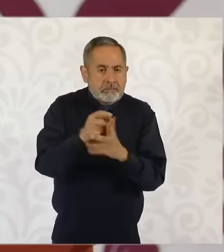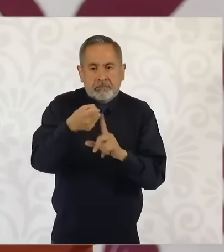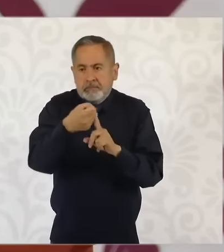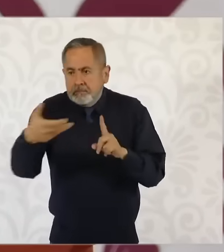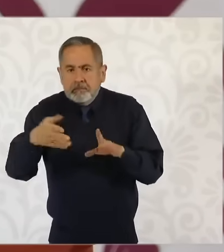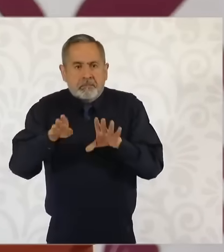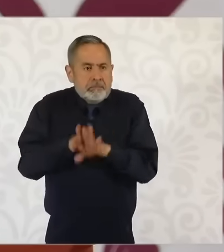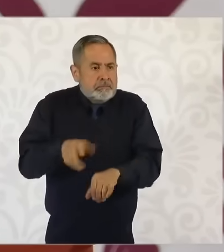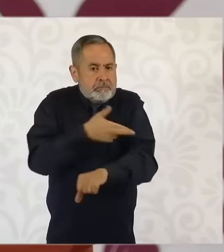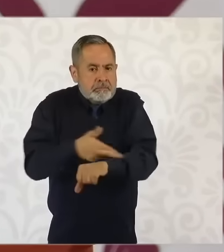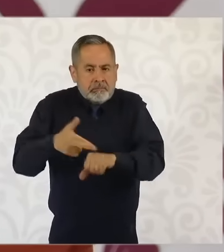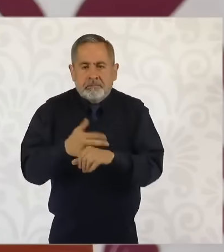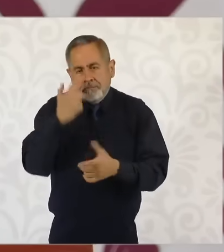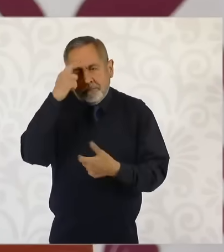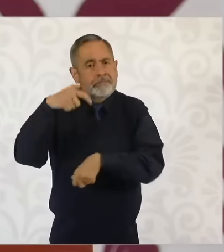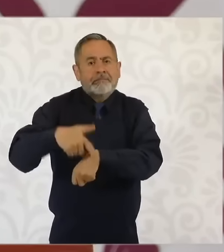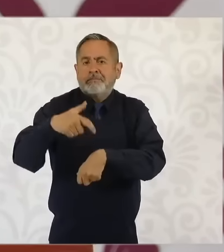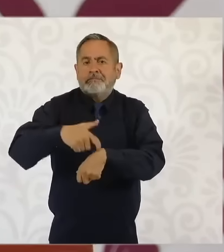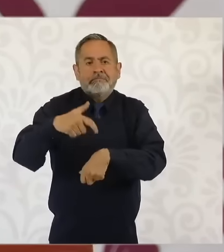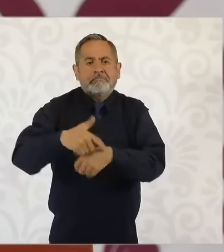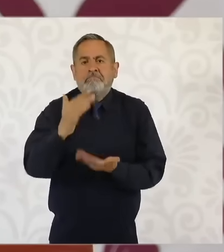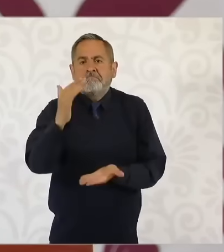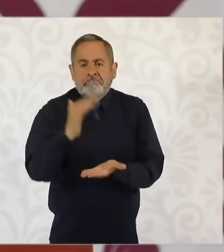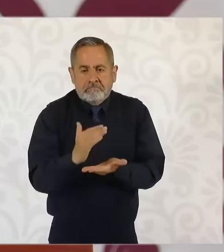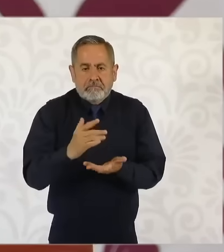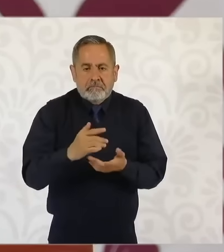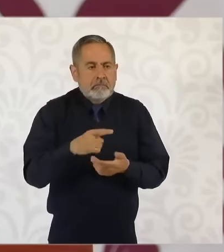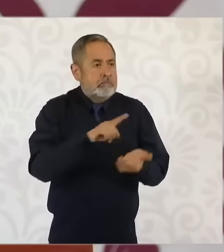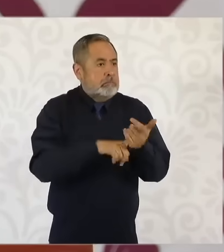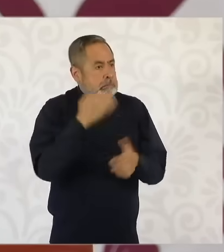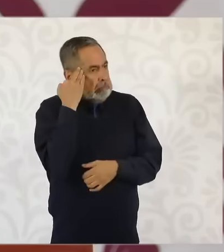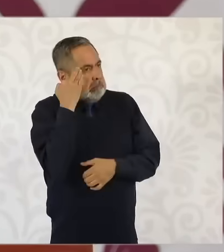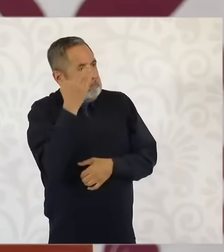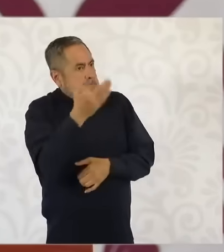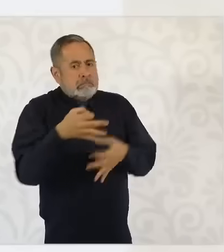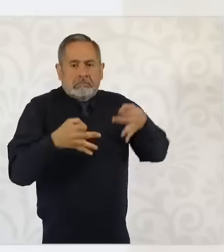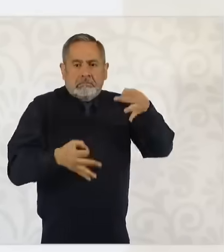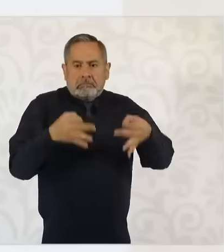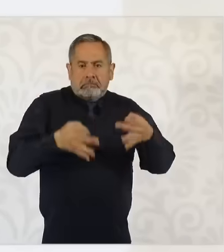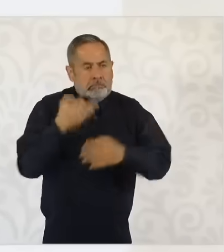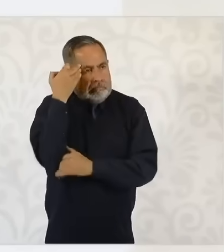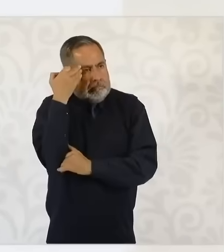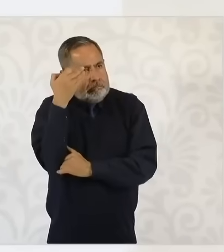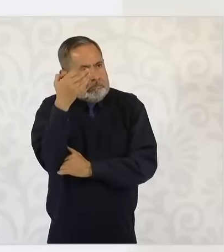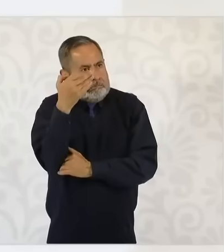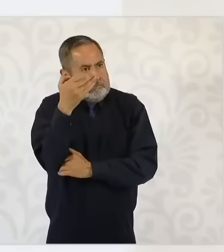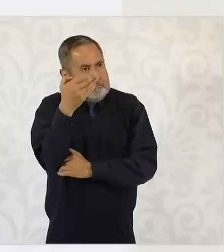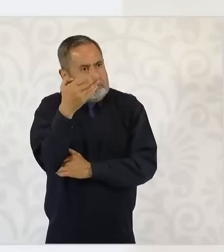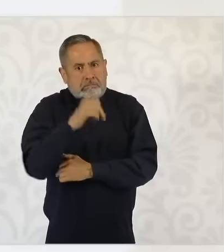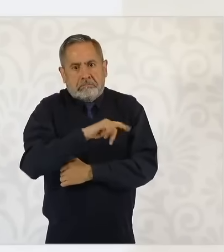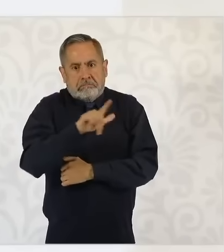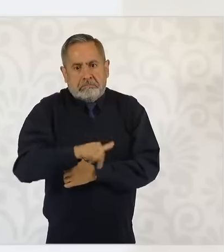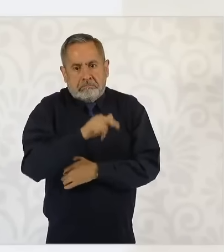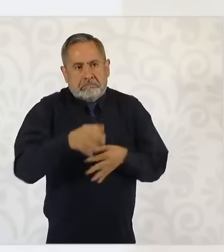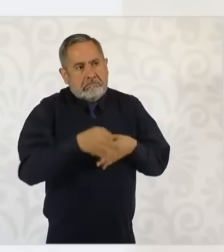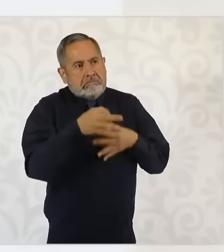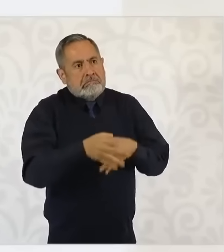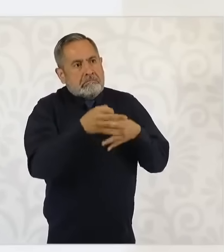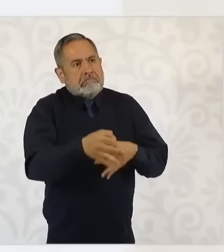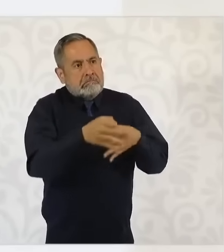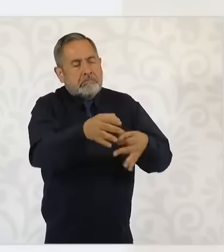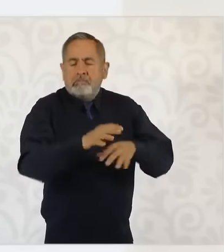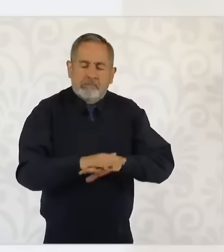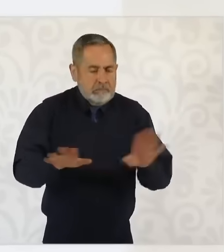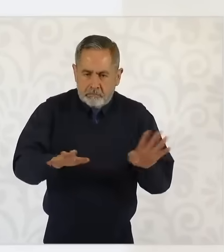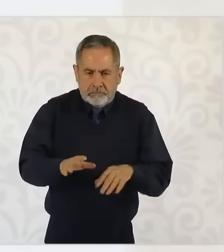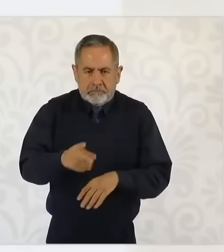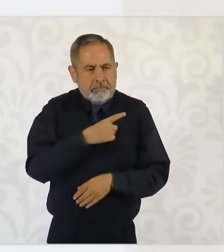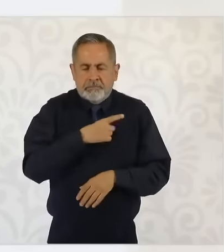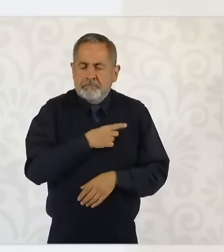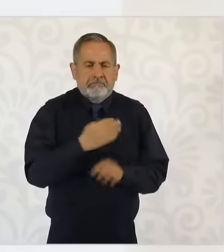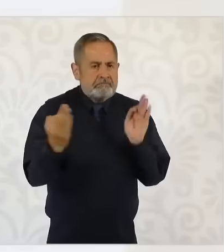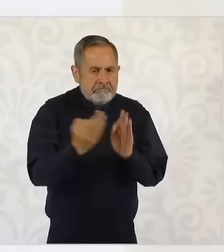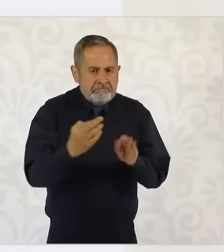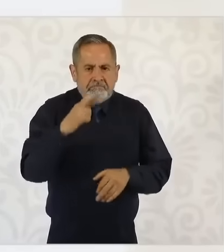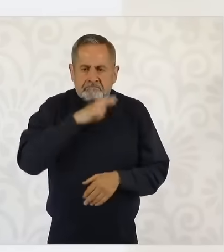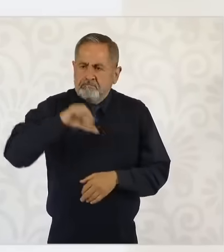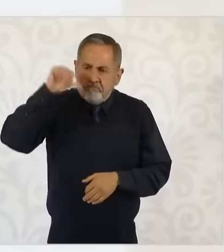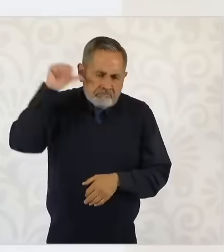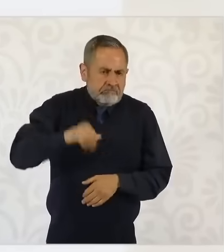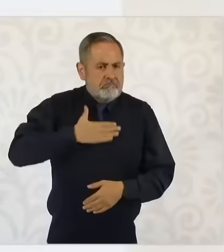tiempos para que haya justicia la justicia no es medio justicia o hay justicia o no hay justicia